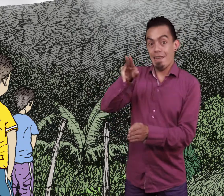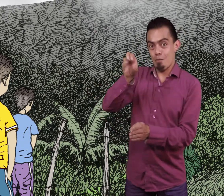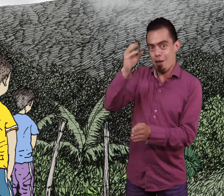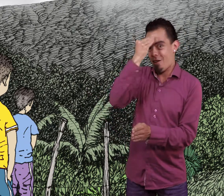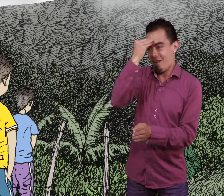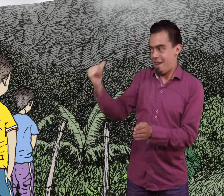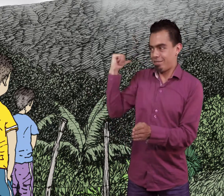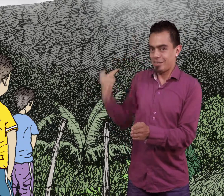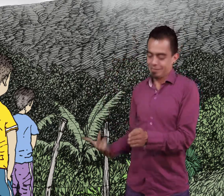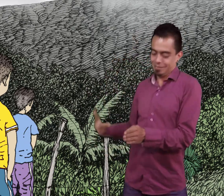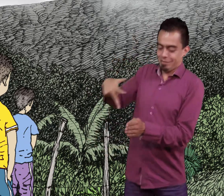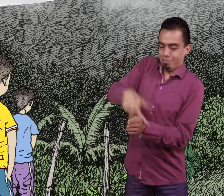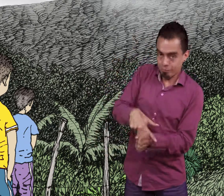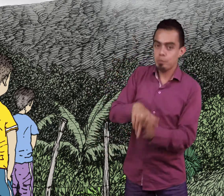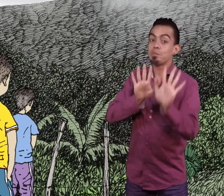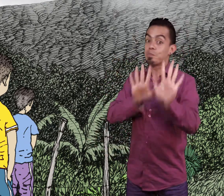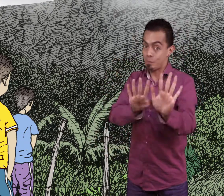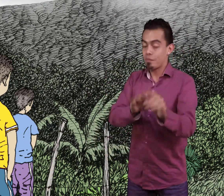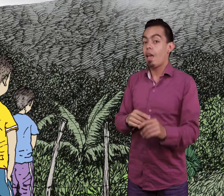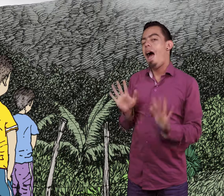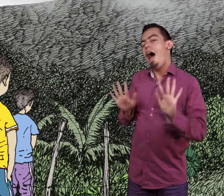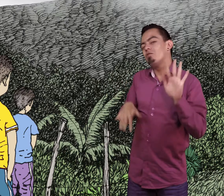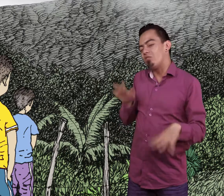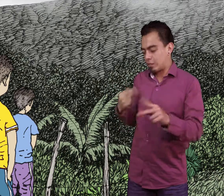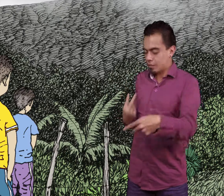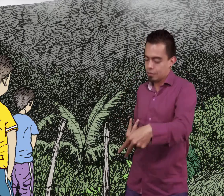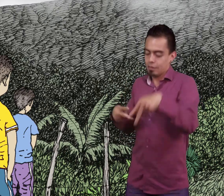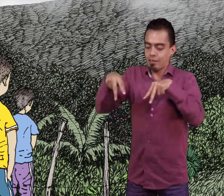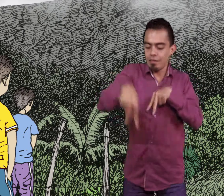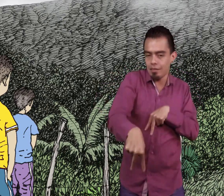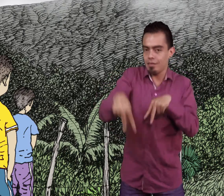Pero lo usual era que yo fuera adelante y Enrique atrás.